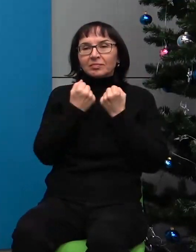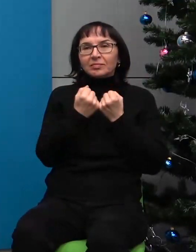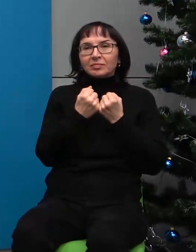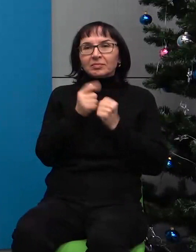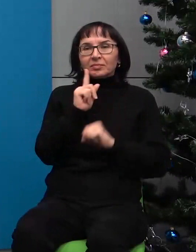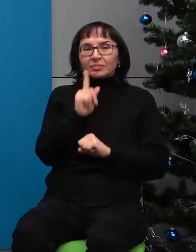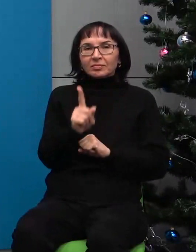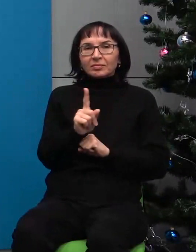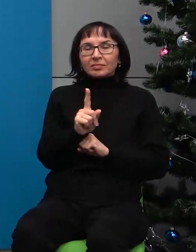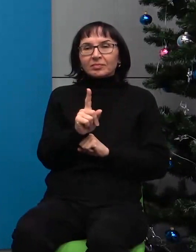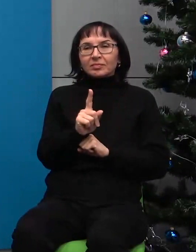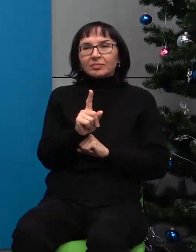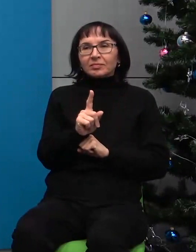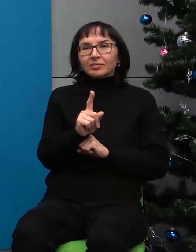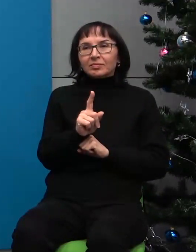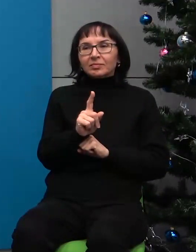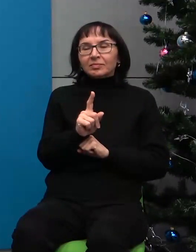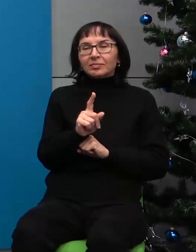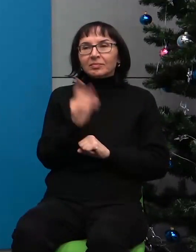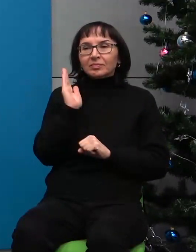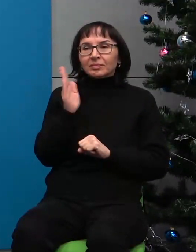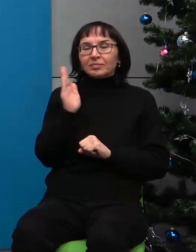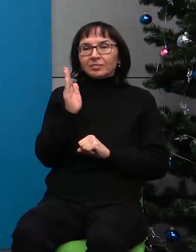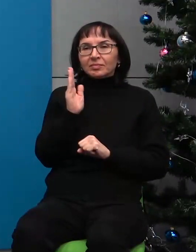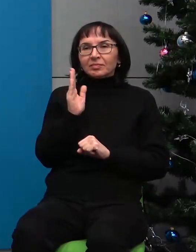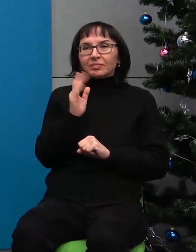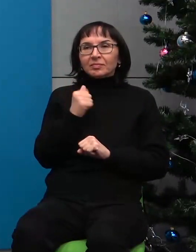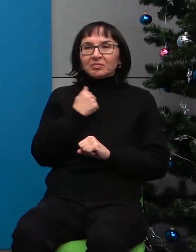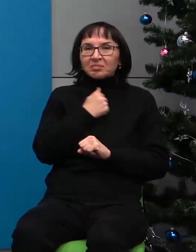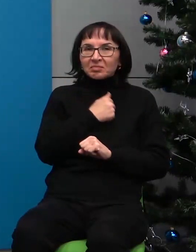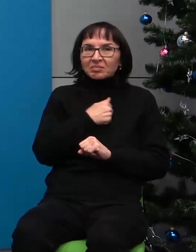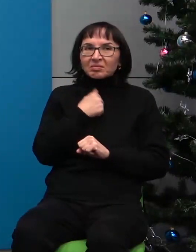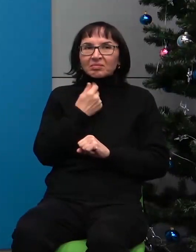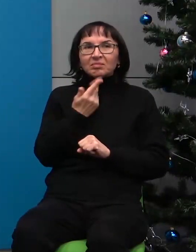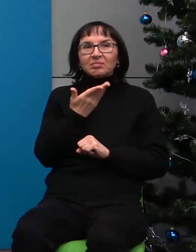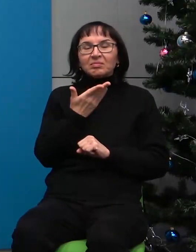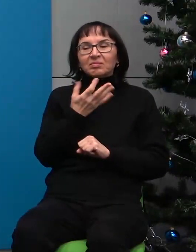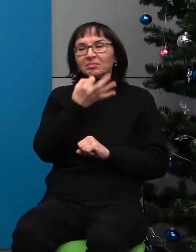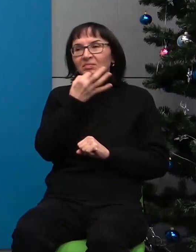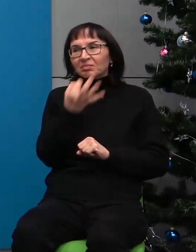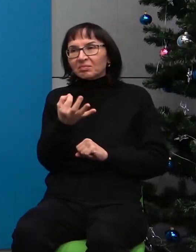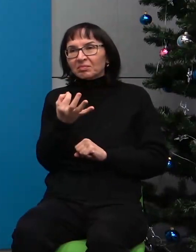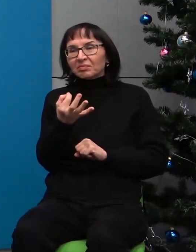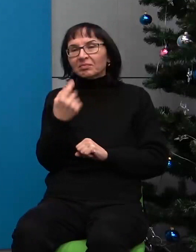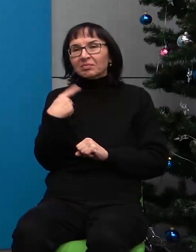Naprawdę. Wiecie państwo, że się potem żałuje, że się kogoś o coś nie spytało,